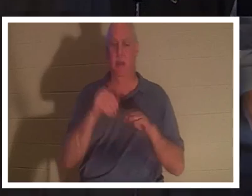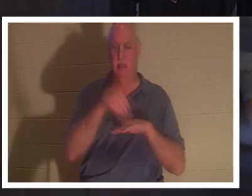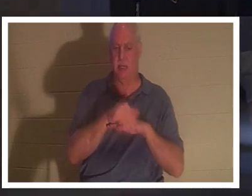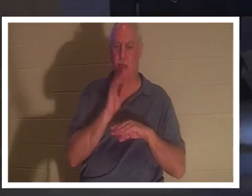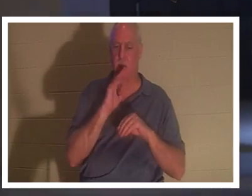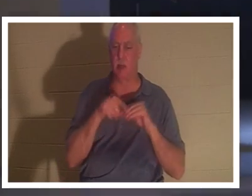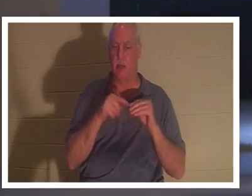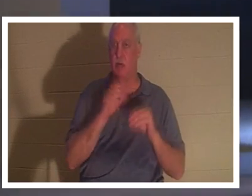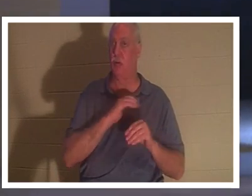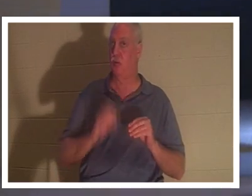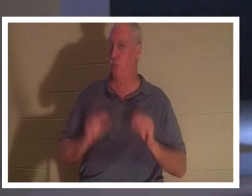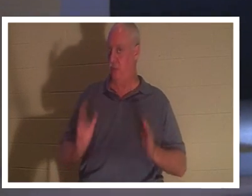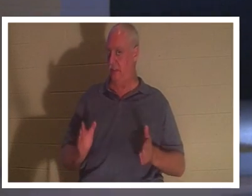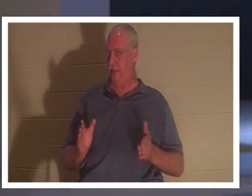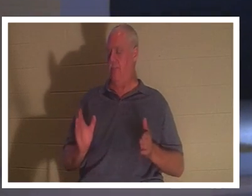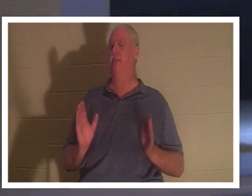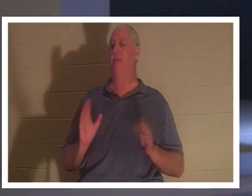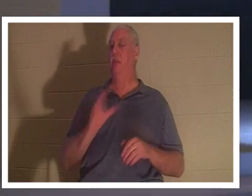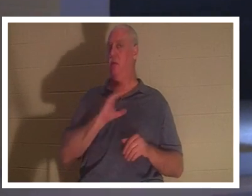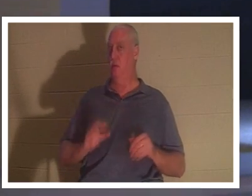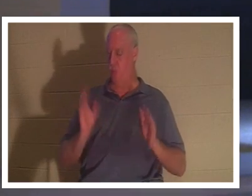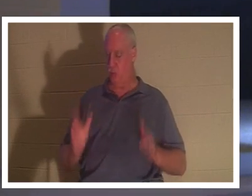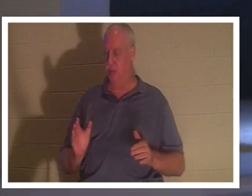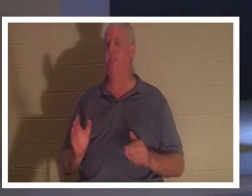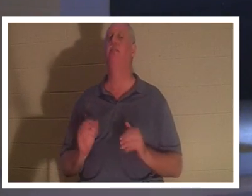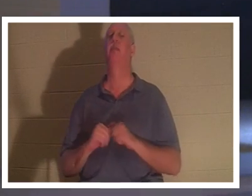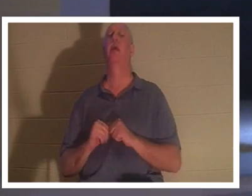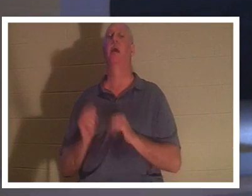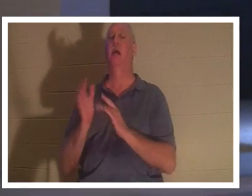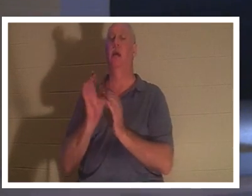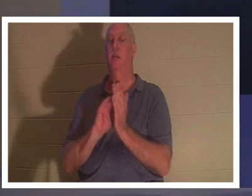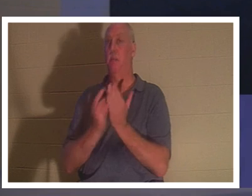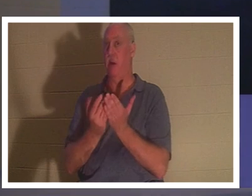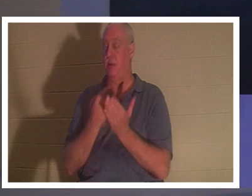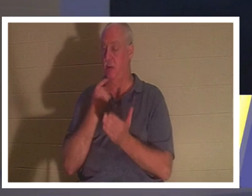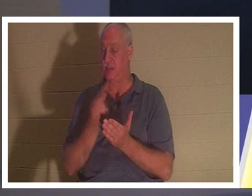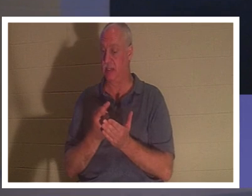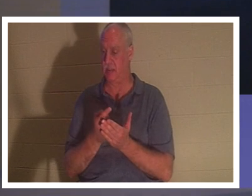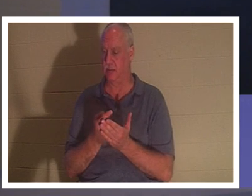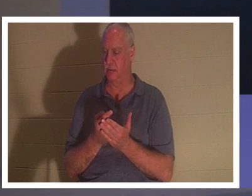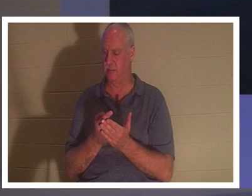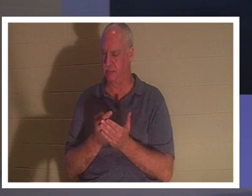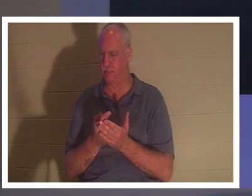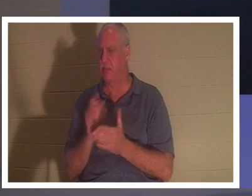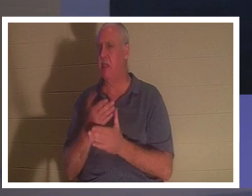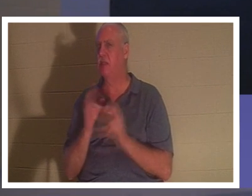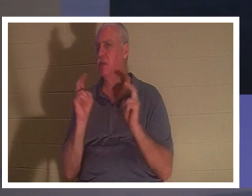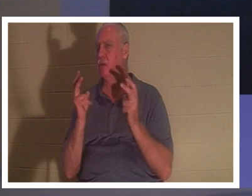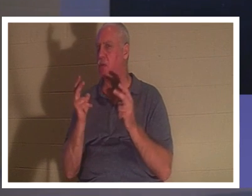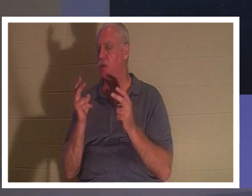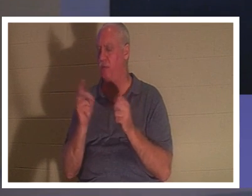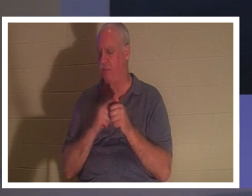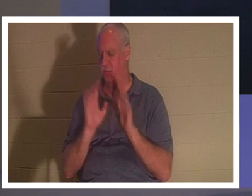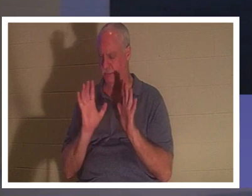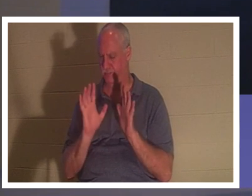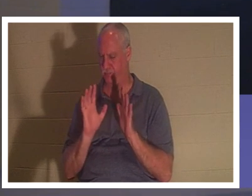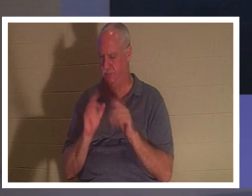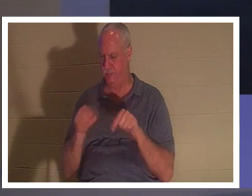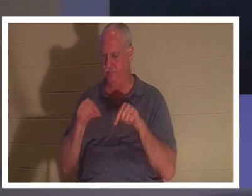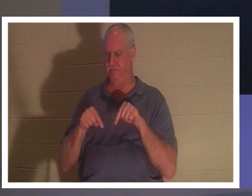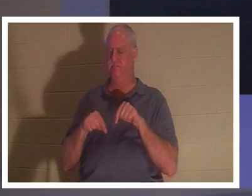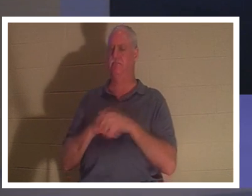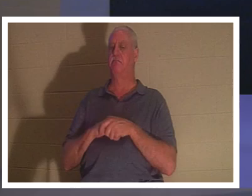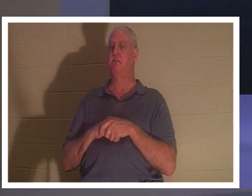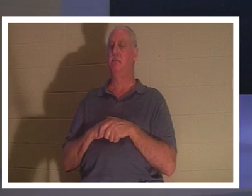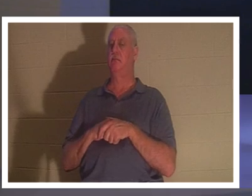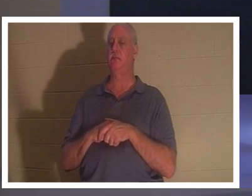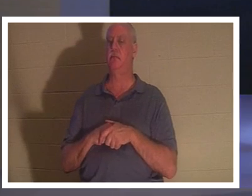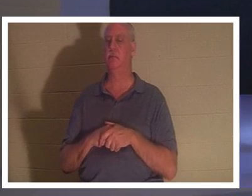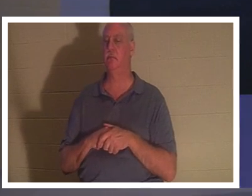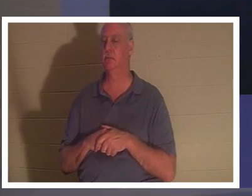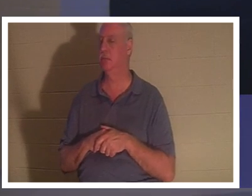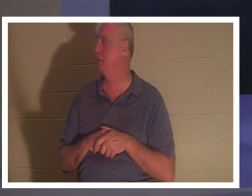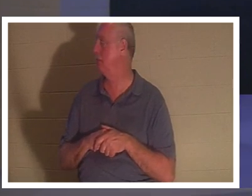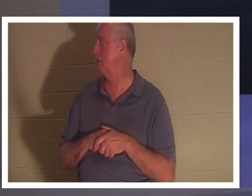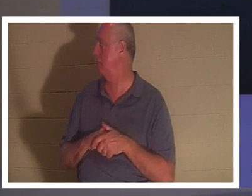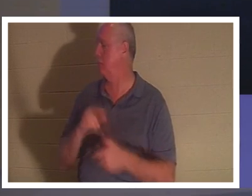христианах. Библия говорит: позвольте мне сначала поделиться с вами цитатой. Верна Райт сказала: «На